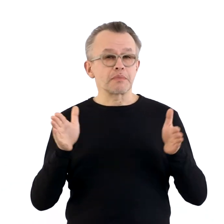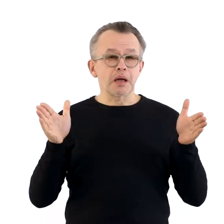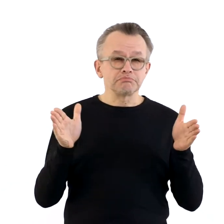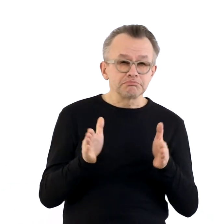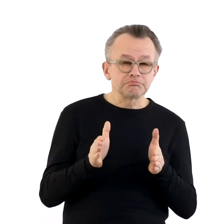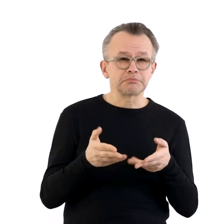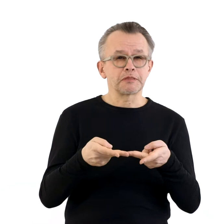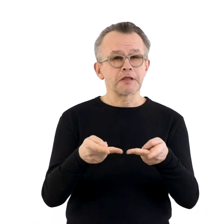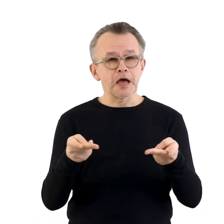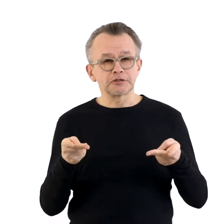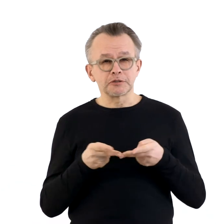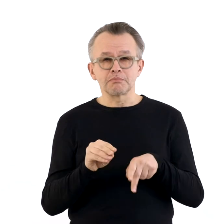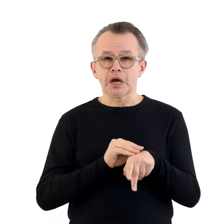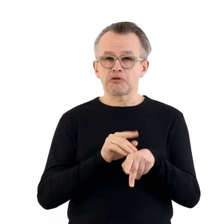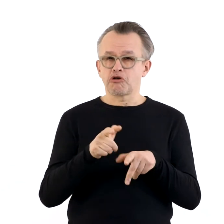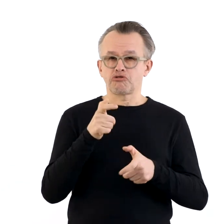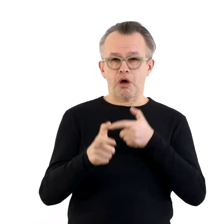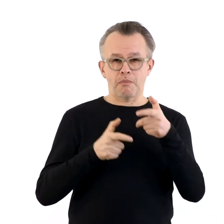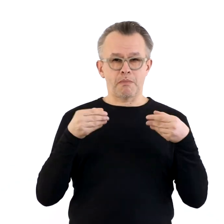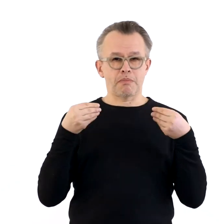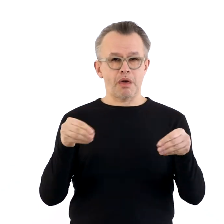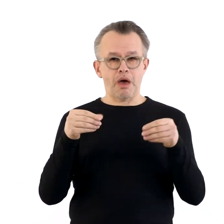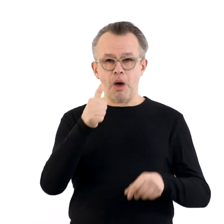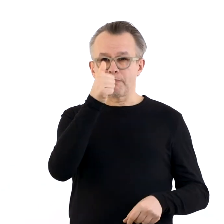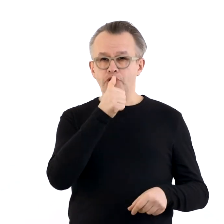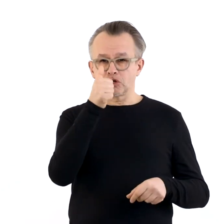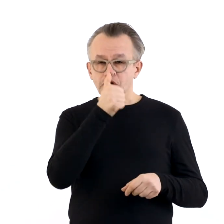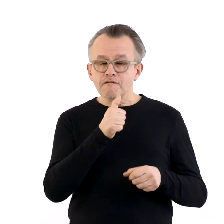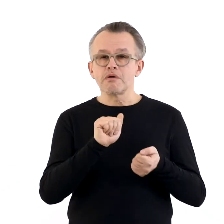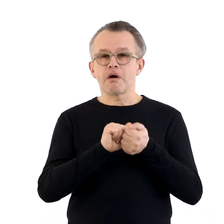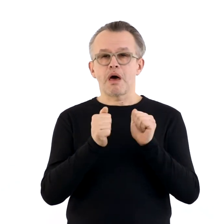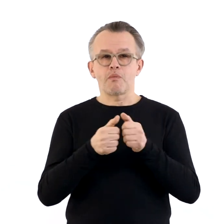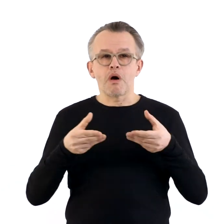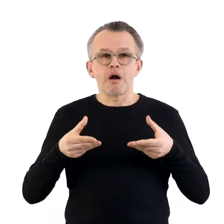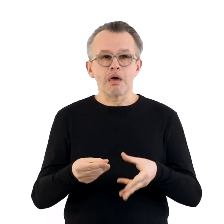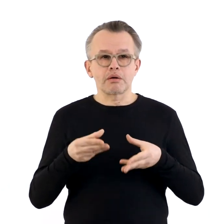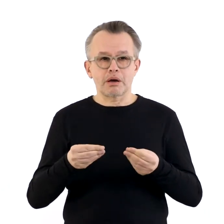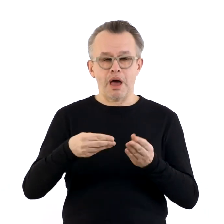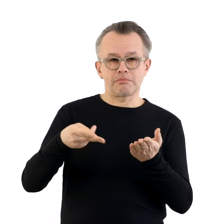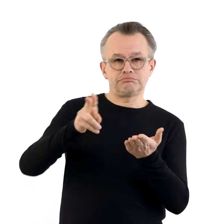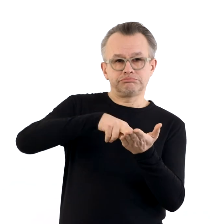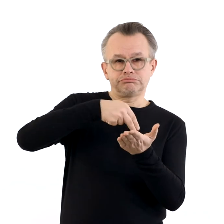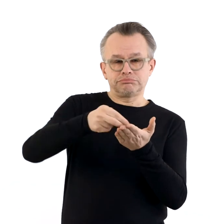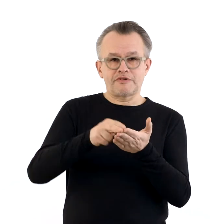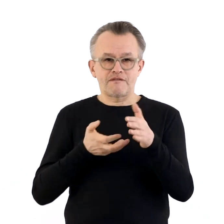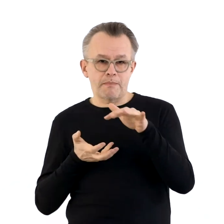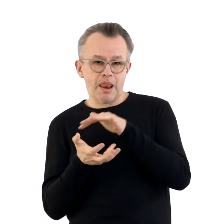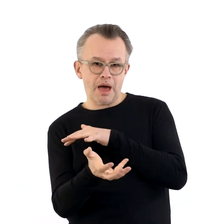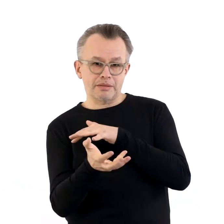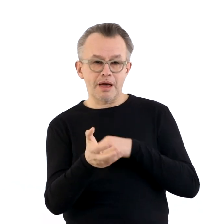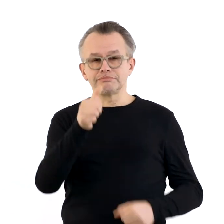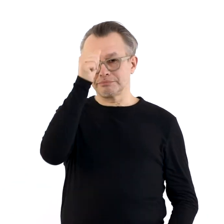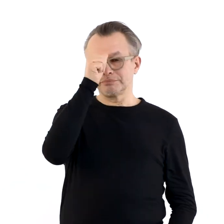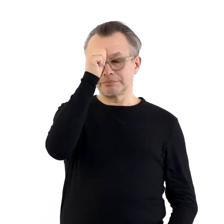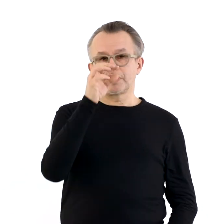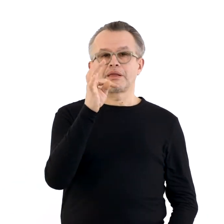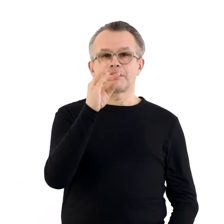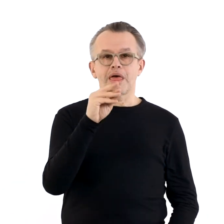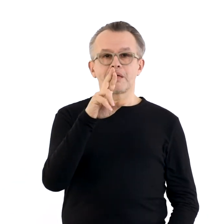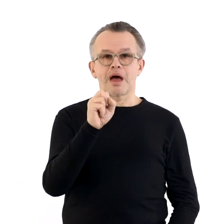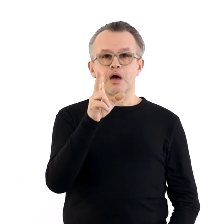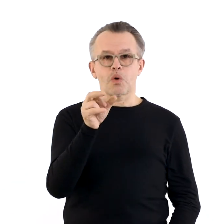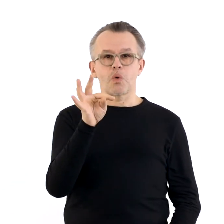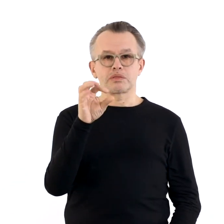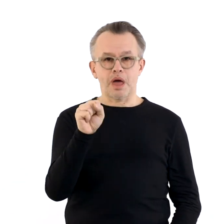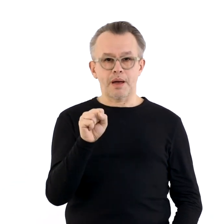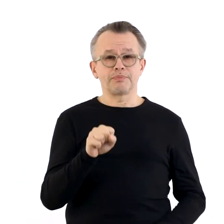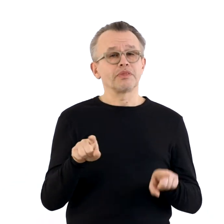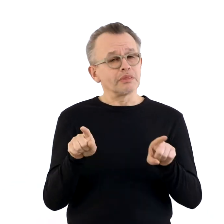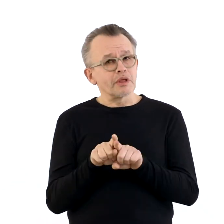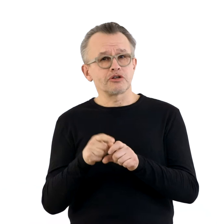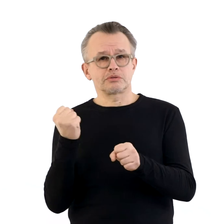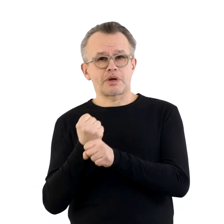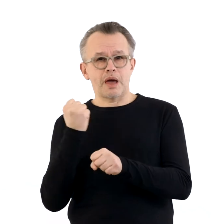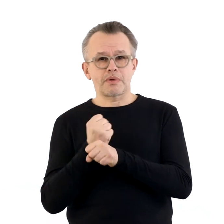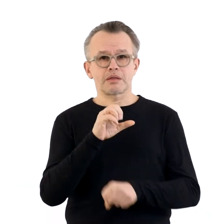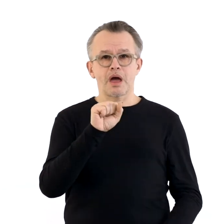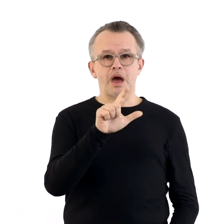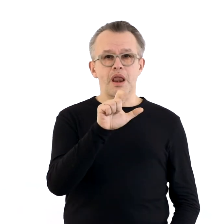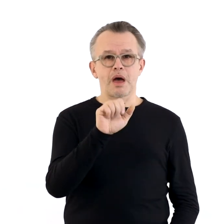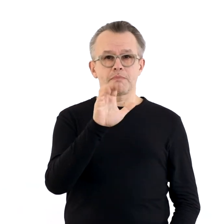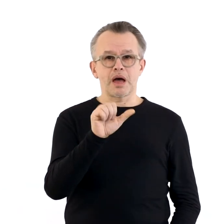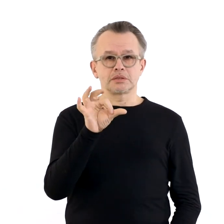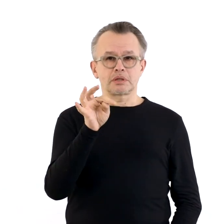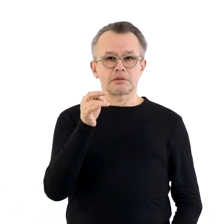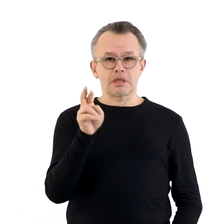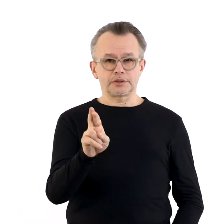Drobną ceramikę i naczynia wykonywano z blachy brązowej, glinki polichromowanej wypalanej (terakoty) oraz z alabastru.